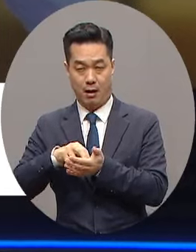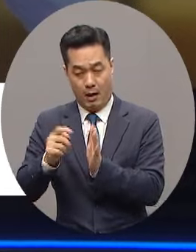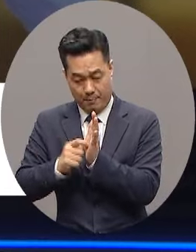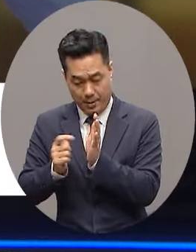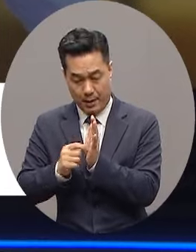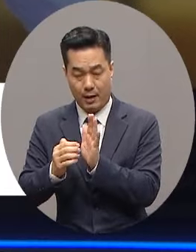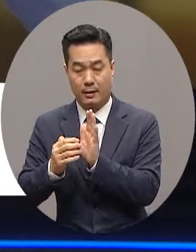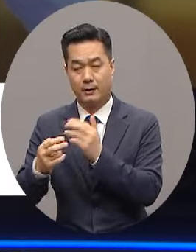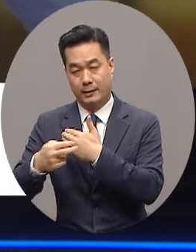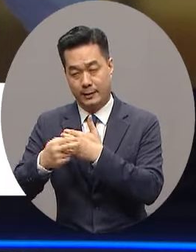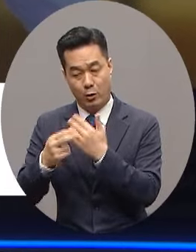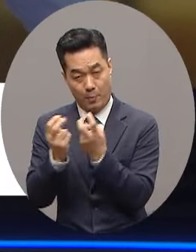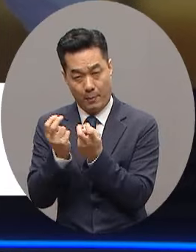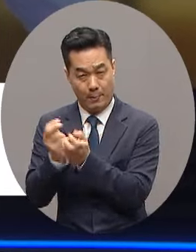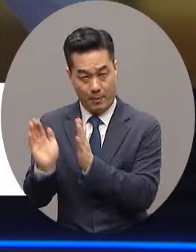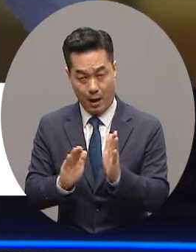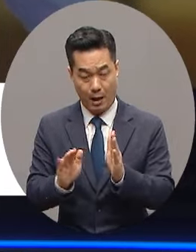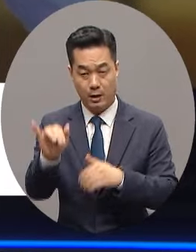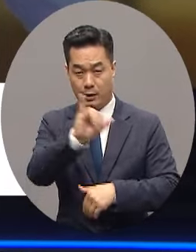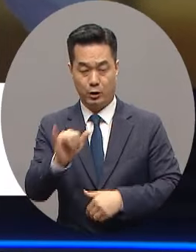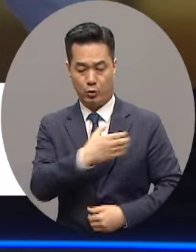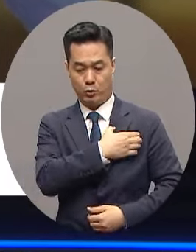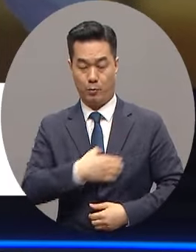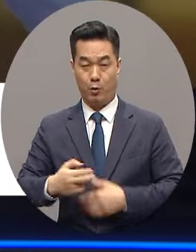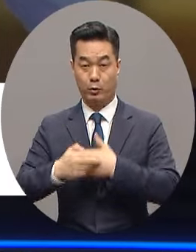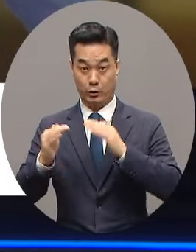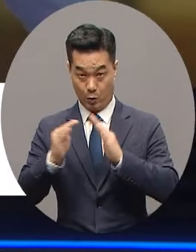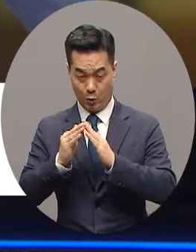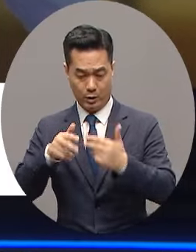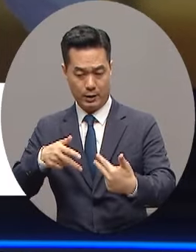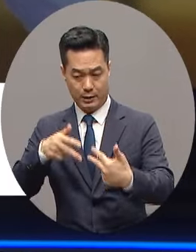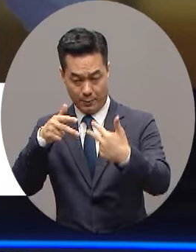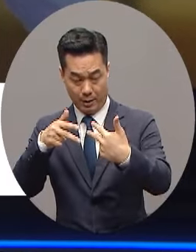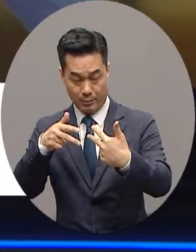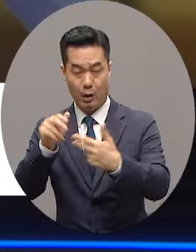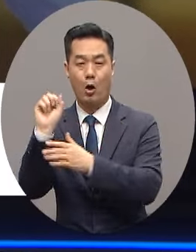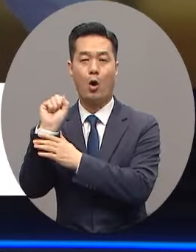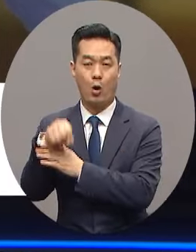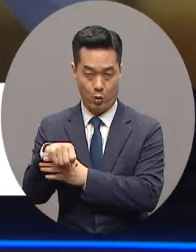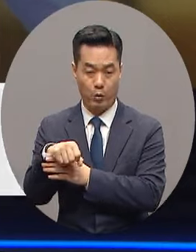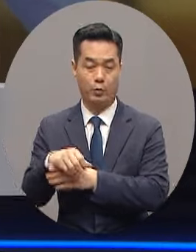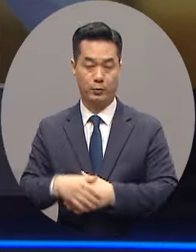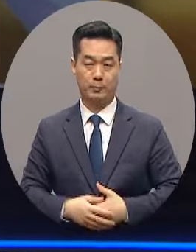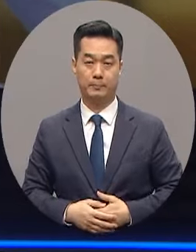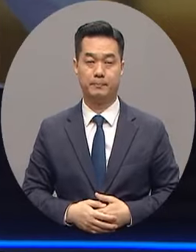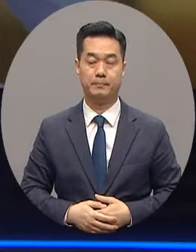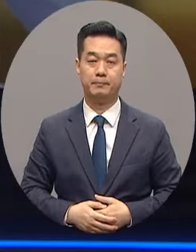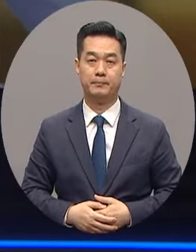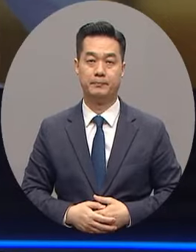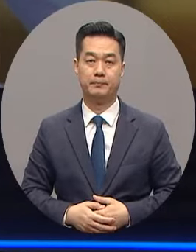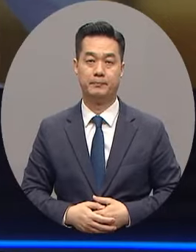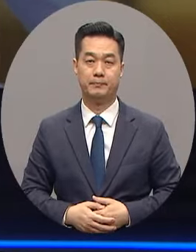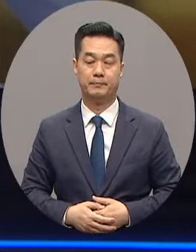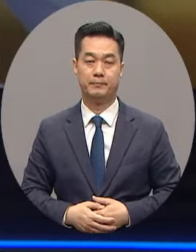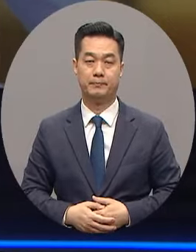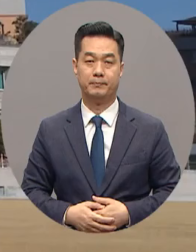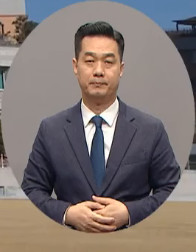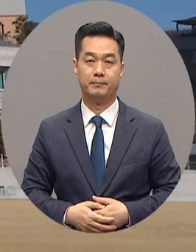정부는 비상 진료 체계 강화를 위해 오늘부터 전국 보건소에서도 비대면 진료를 한시적으로 허용하기로 했습니다.